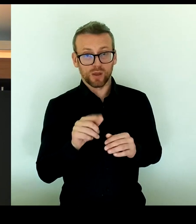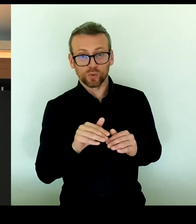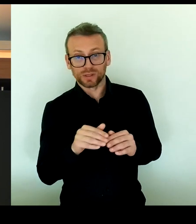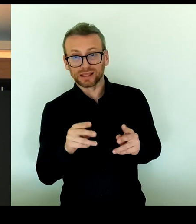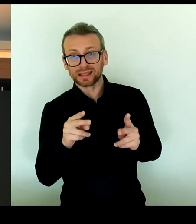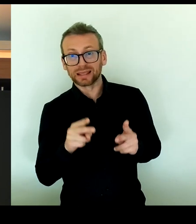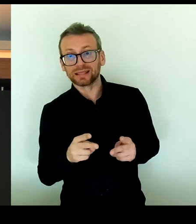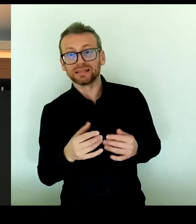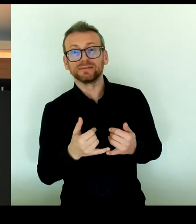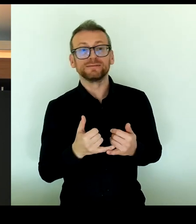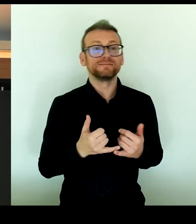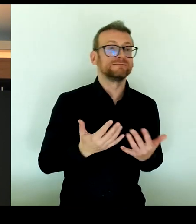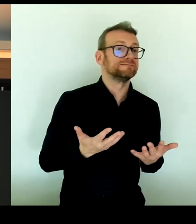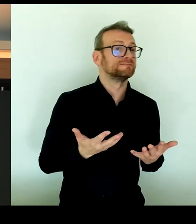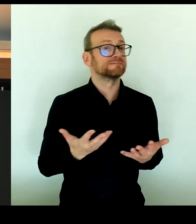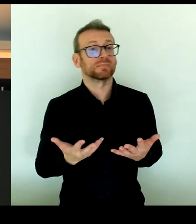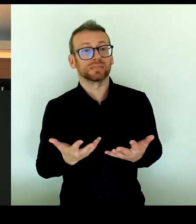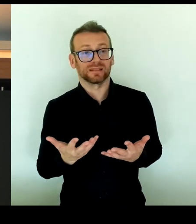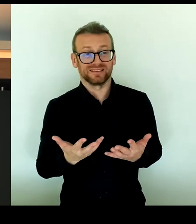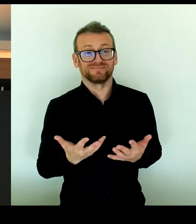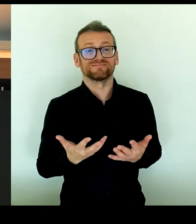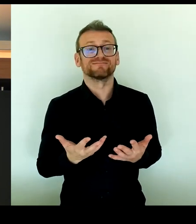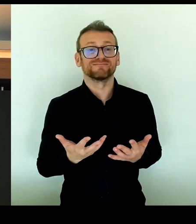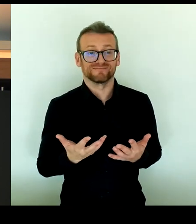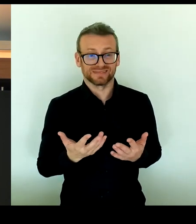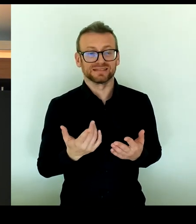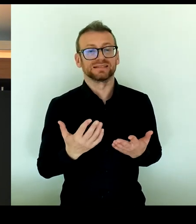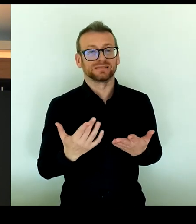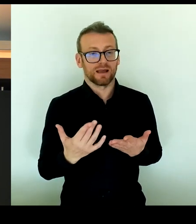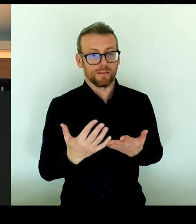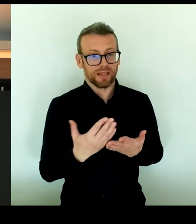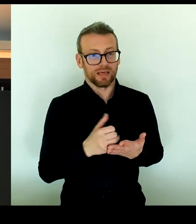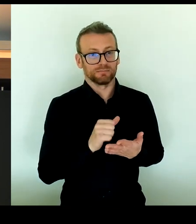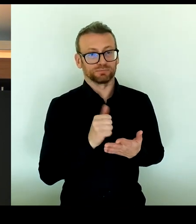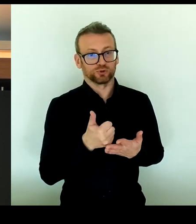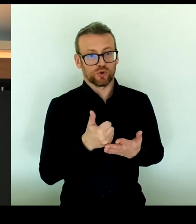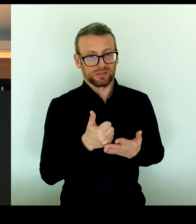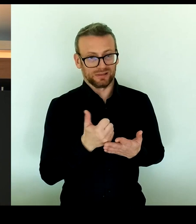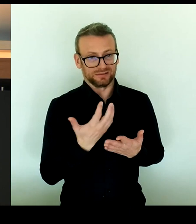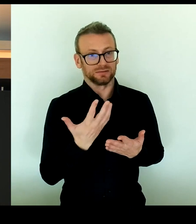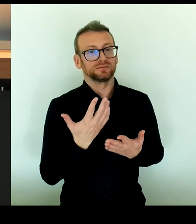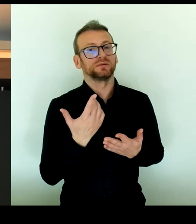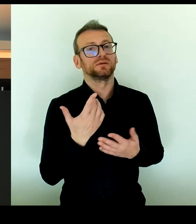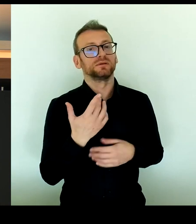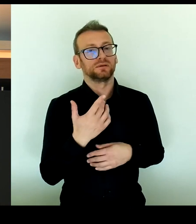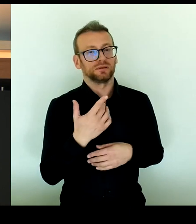mit Register: Modernisierung und Daten-Cockpi. Nicht, dass der Datenschutzbericht bezogen auf